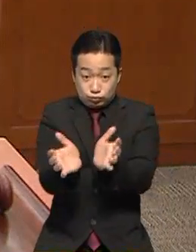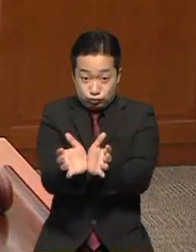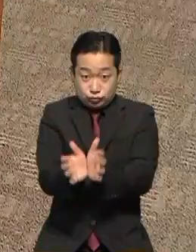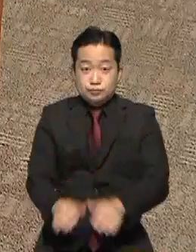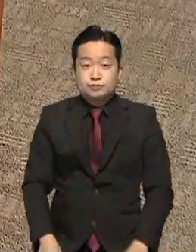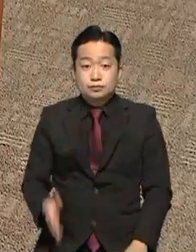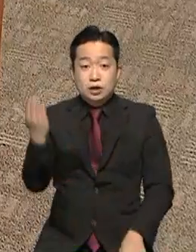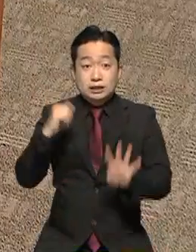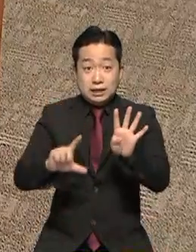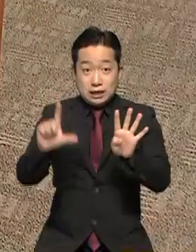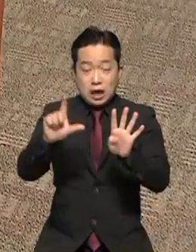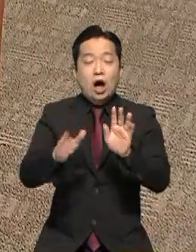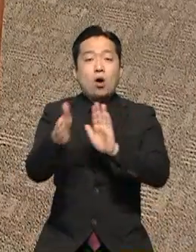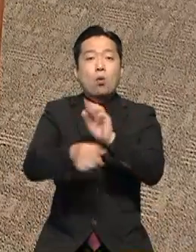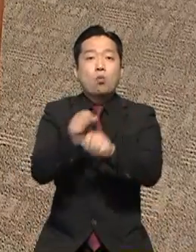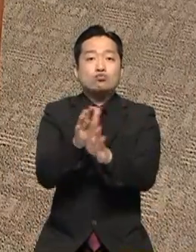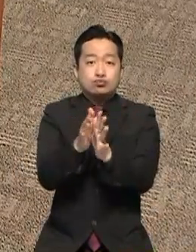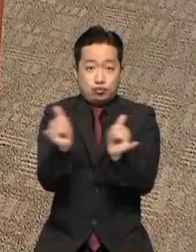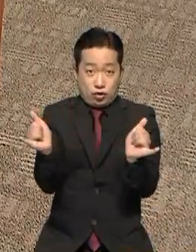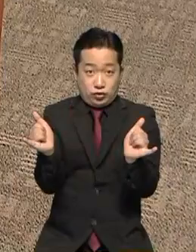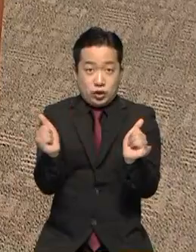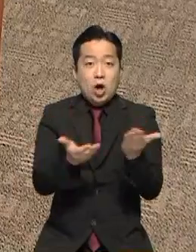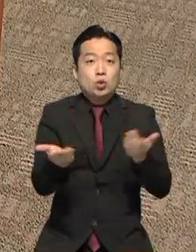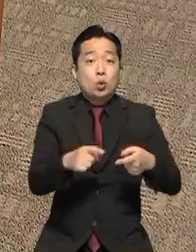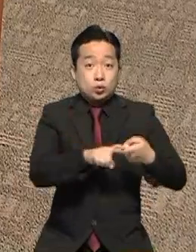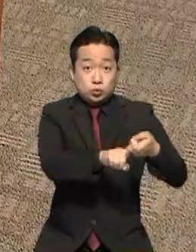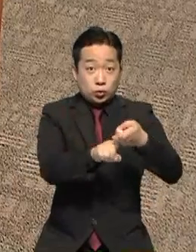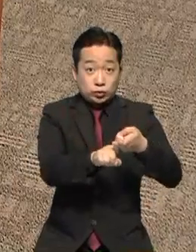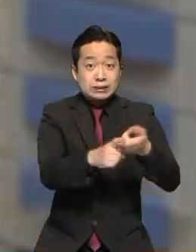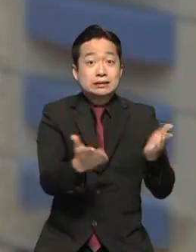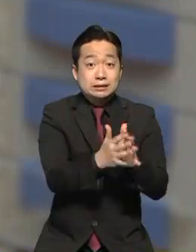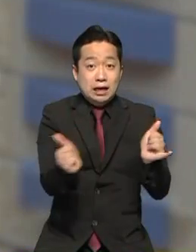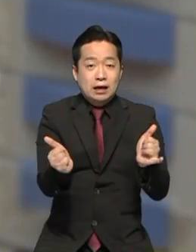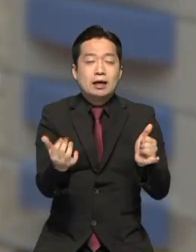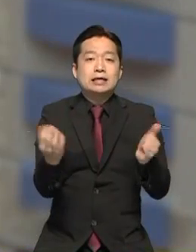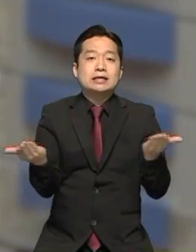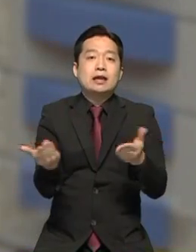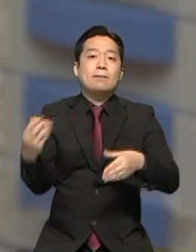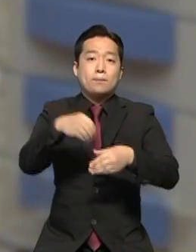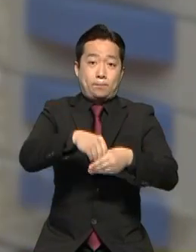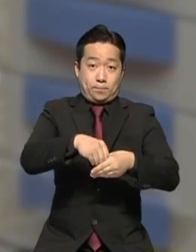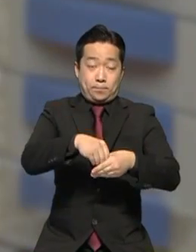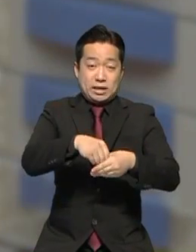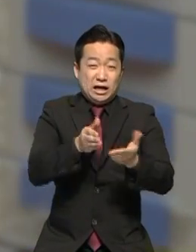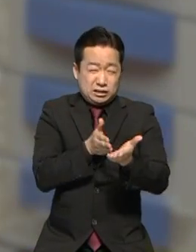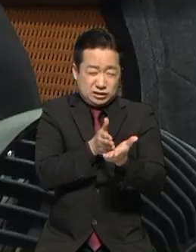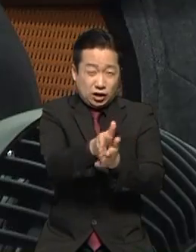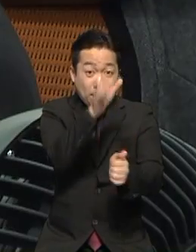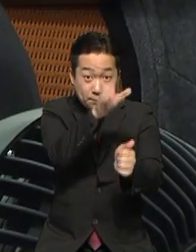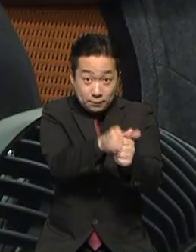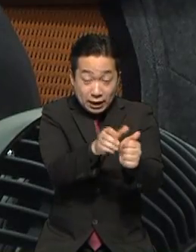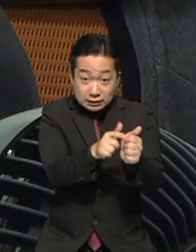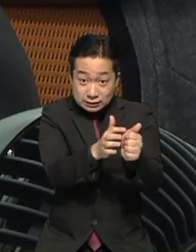(기자) 국회 환경노동위원회 소위가 지난 4일 공무원교원노조타임오프제를 통과시켰습니다. 지금까지 노조 일을 전적으로 하는